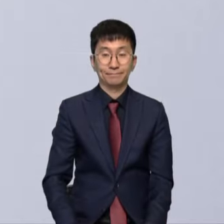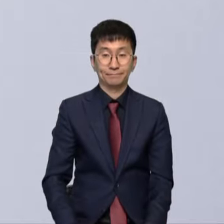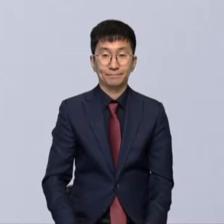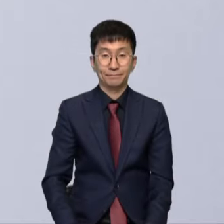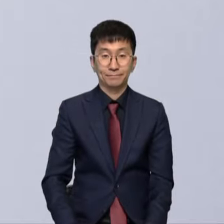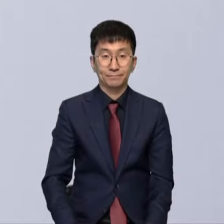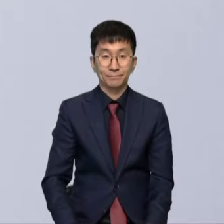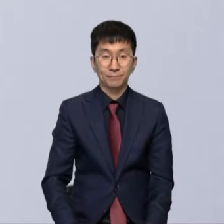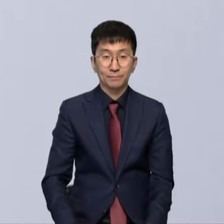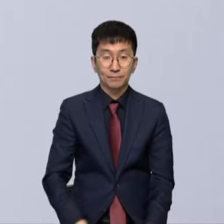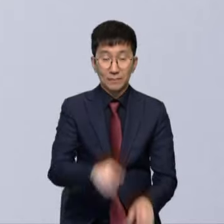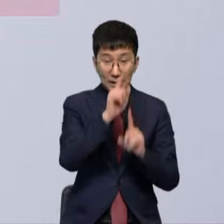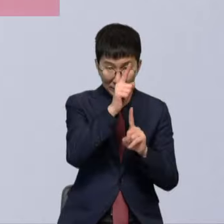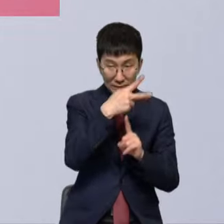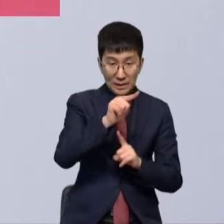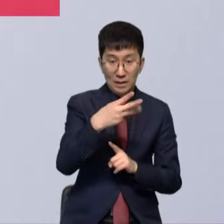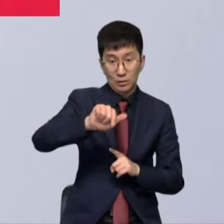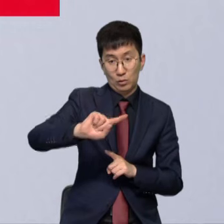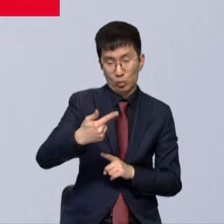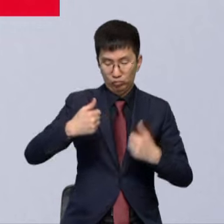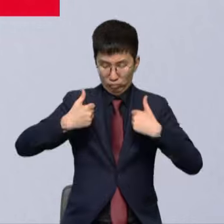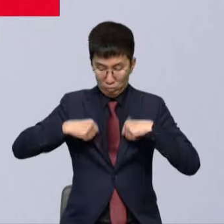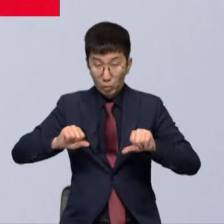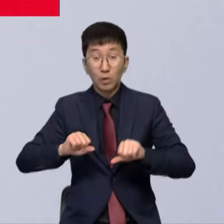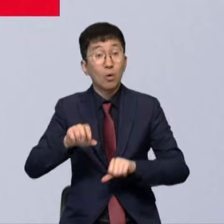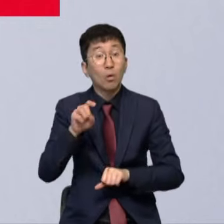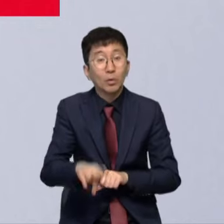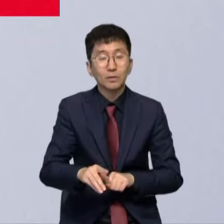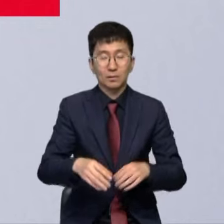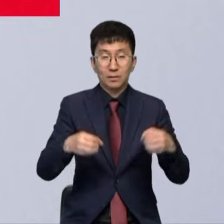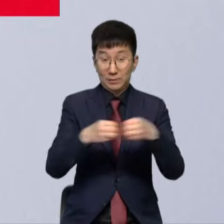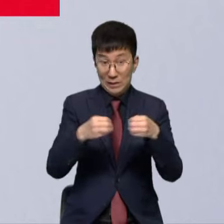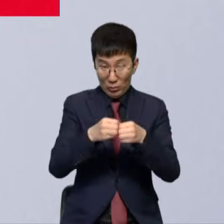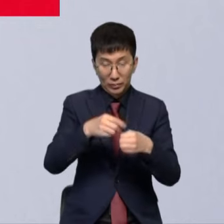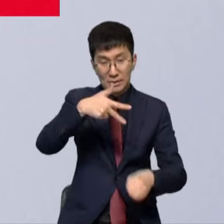(기자) 이달곤 의원이 불출마 선언한 경남 창원진해에서는 이종욱 전